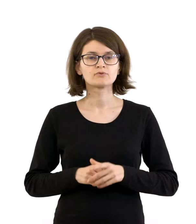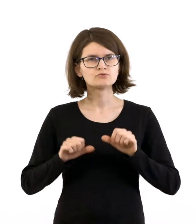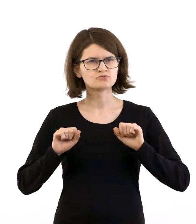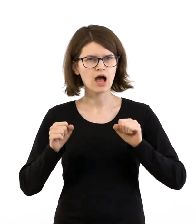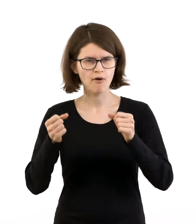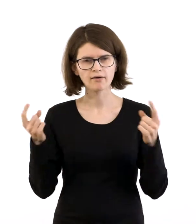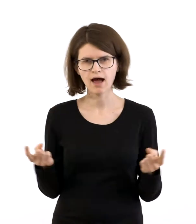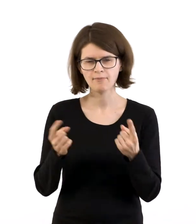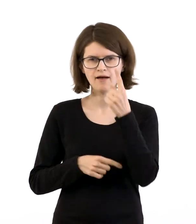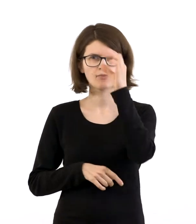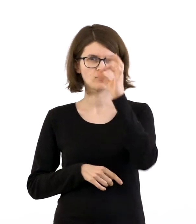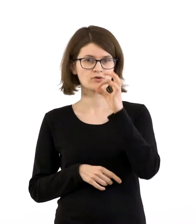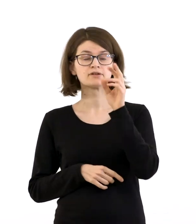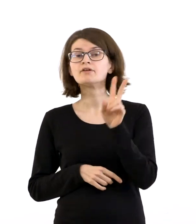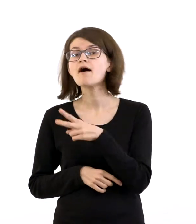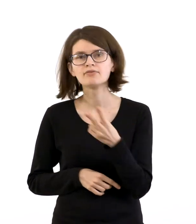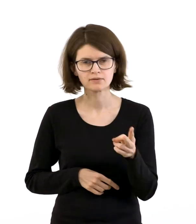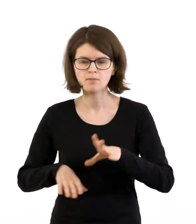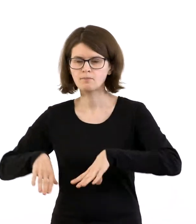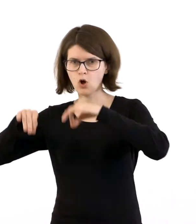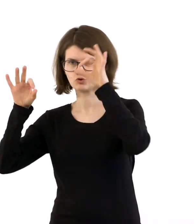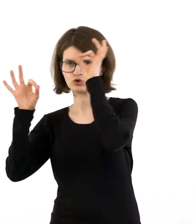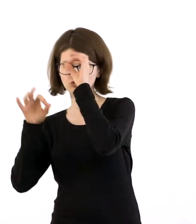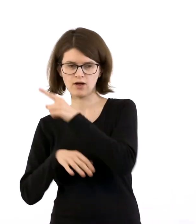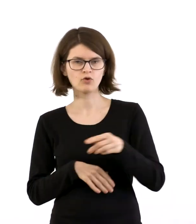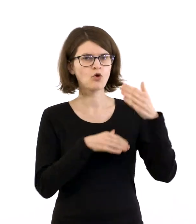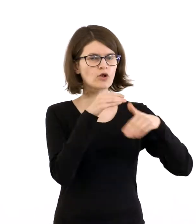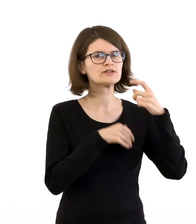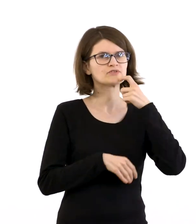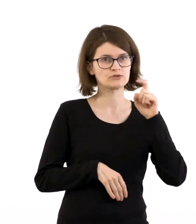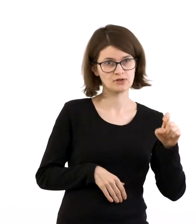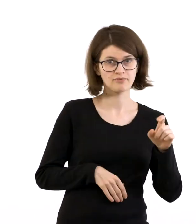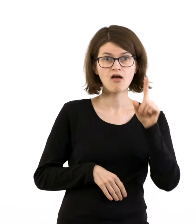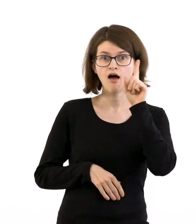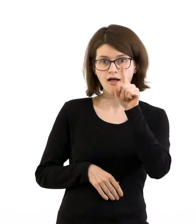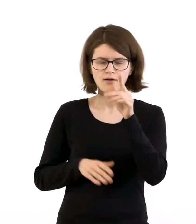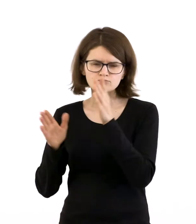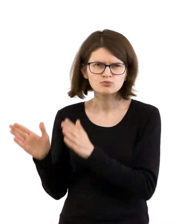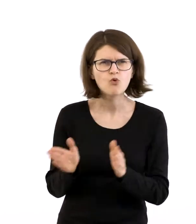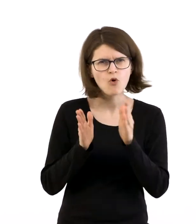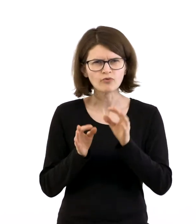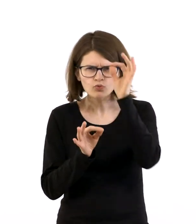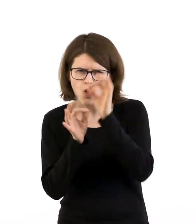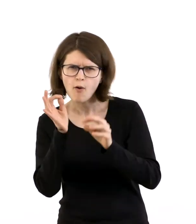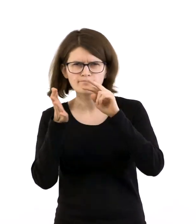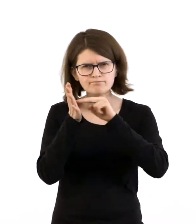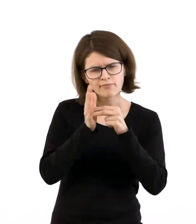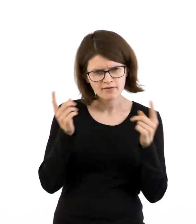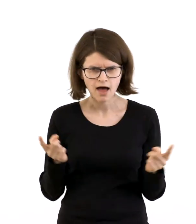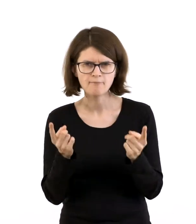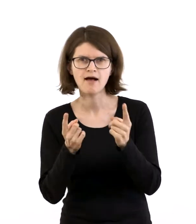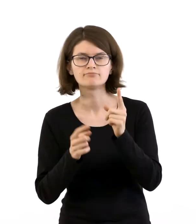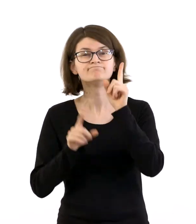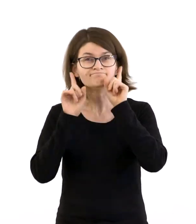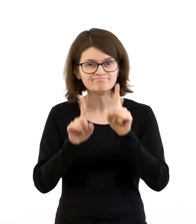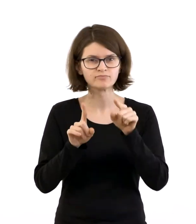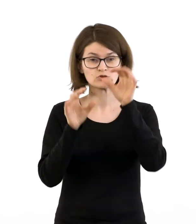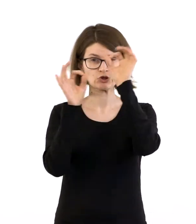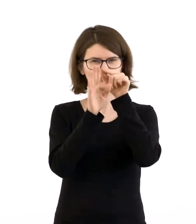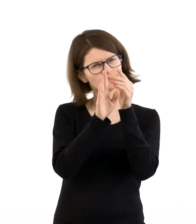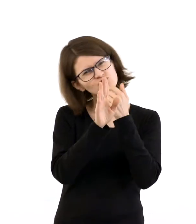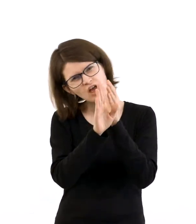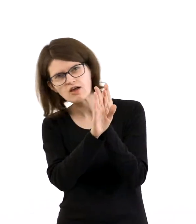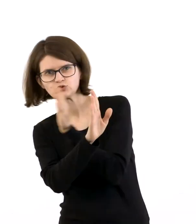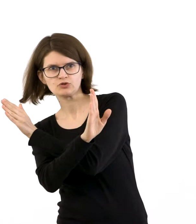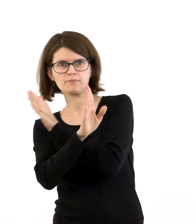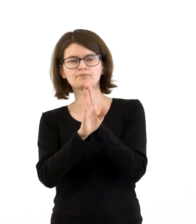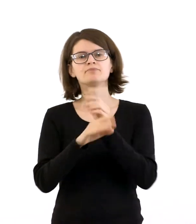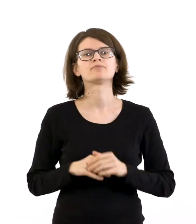Kampania 1% trwa w okresie od stycznia do kwietnia. Szczegóły kampanii powinno się planować w zasadzie od ostatnich miesięcy roku poprzedzającego kampanię.